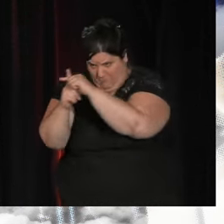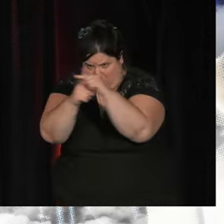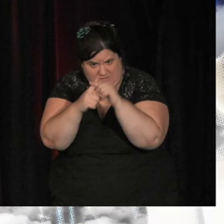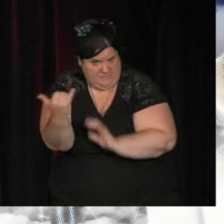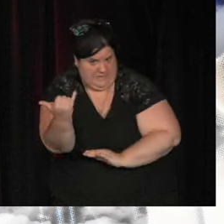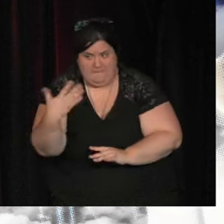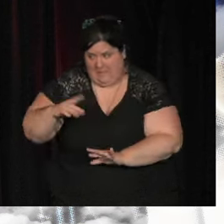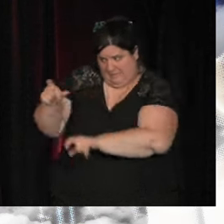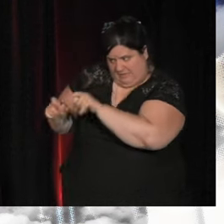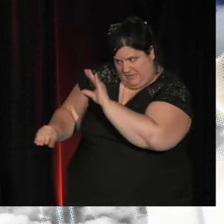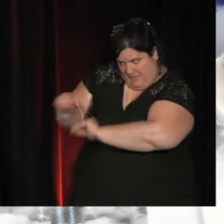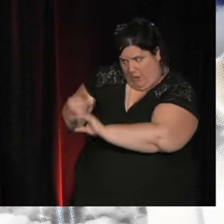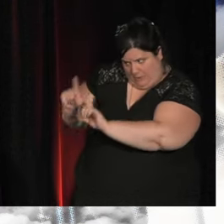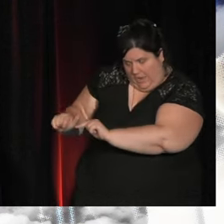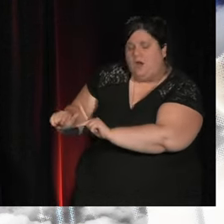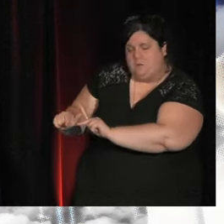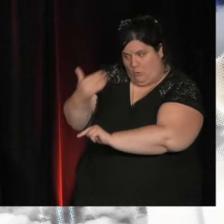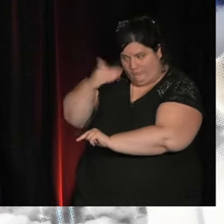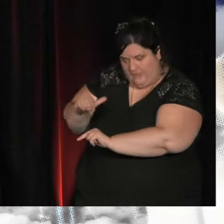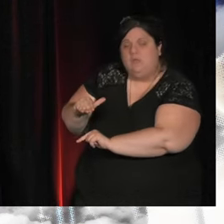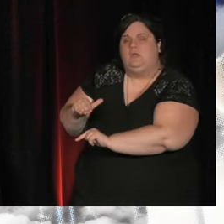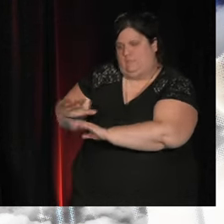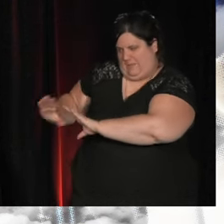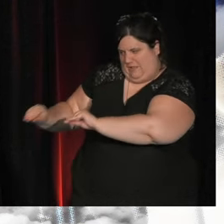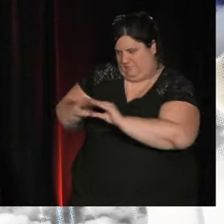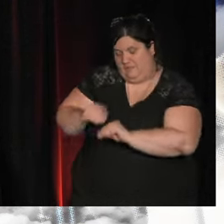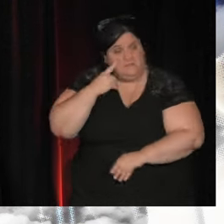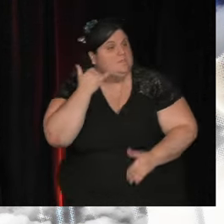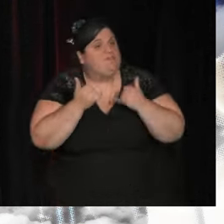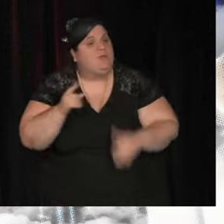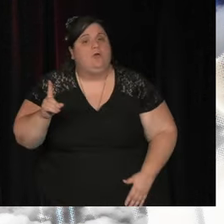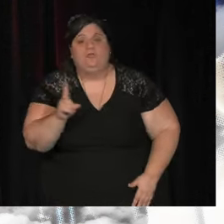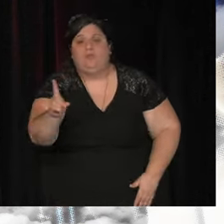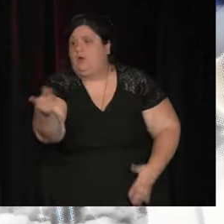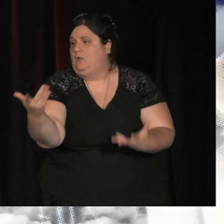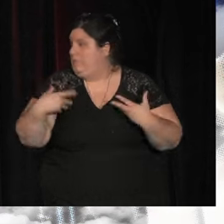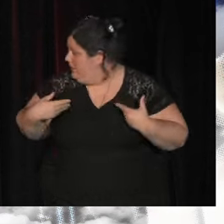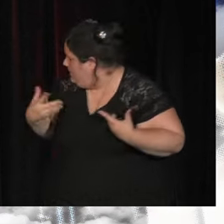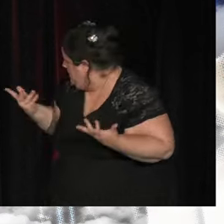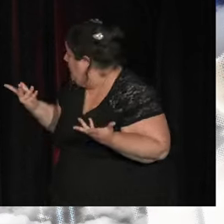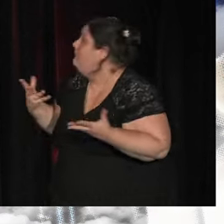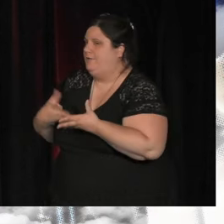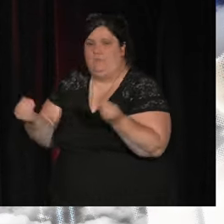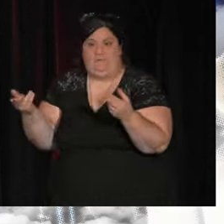tes soigneurs par rapport à toi, c'est là que tu vas faire la différence. Oui, parce que si tu pars tout seul devant, à un moment, tu te retournes, tu n'as plus personne derrière toi, c'est dommage. C'est connu.